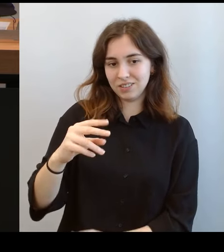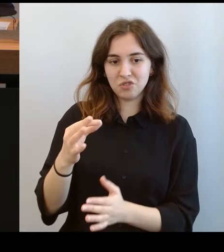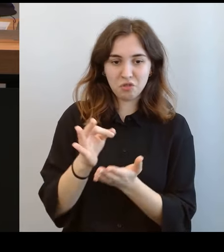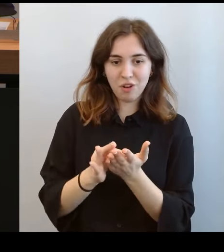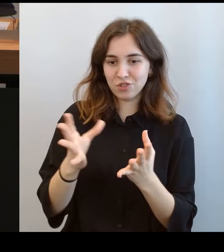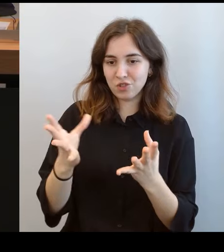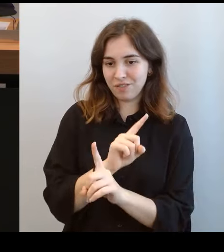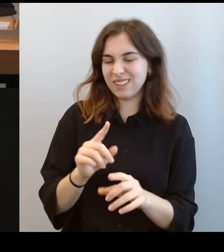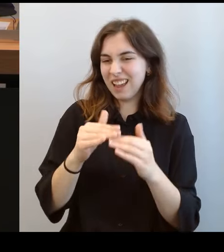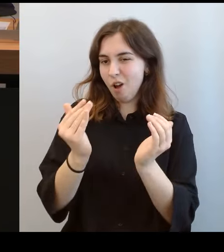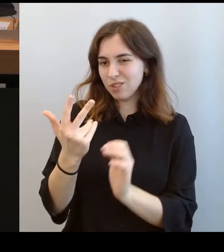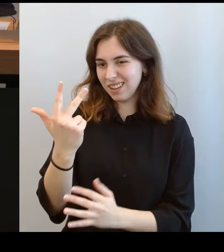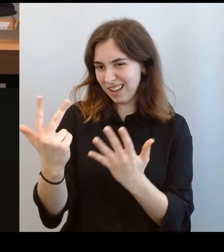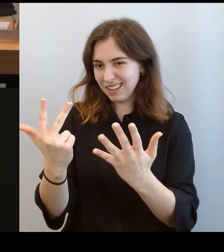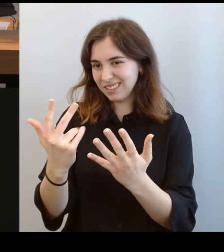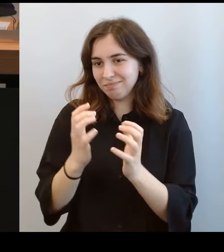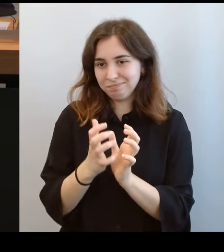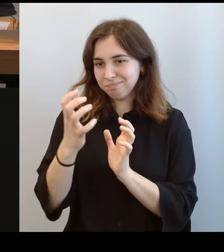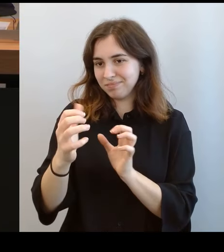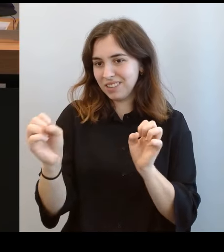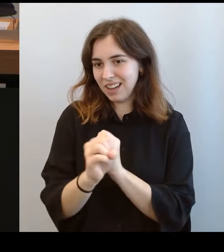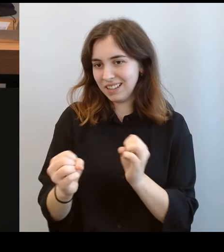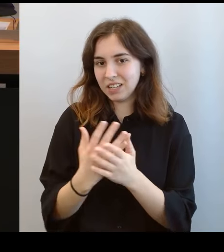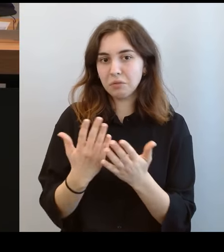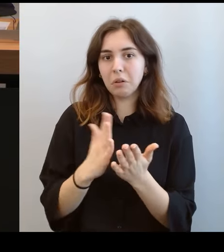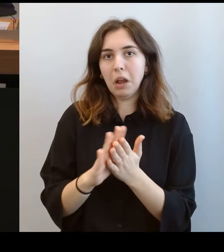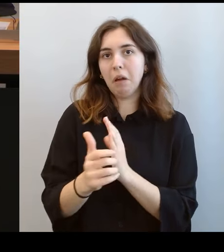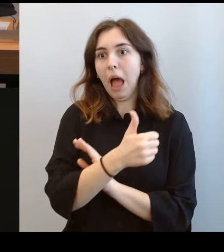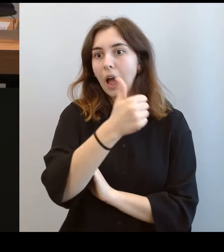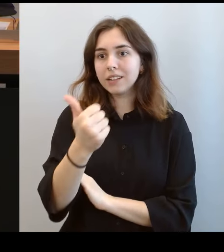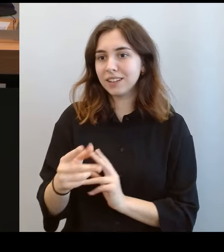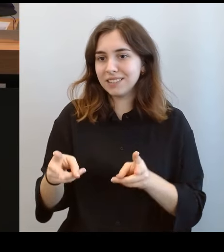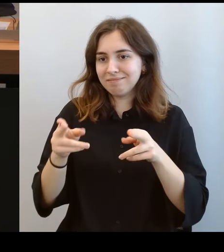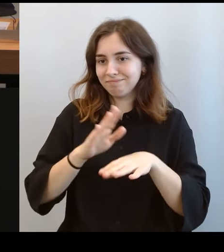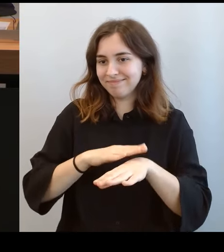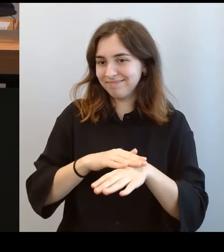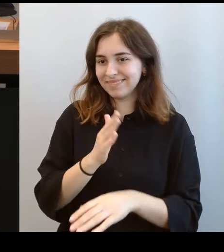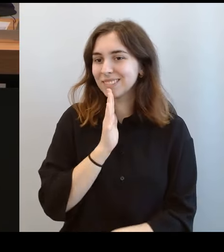einem Jahr auf das nächste schaffen. Aber auch hier haben wir gehandelt, was der Vorgängersenat nicht gemacht hat